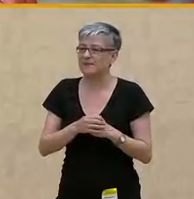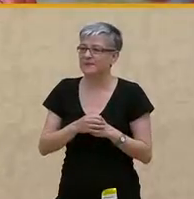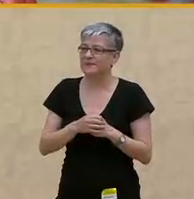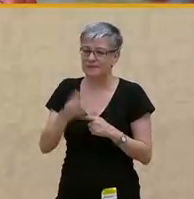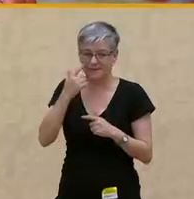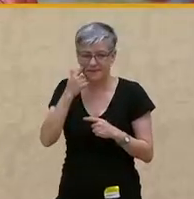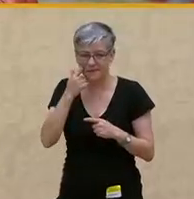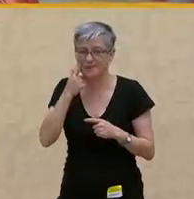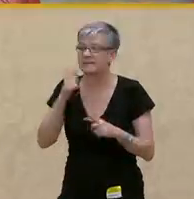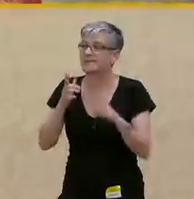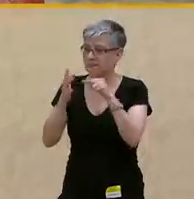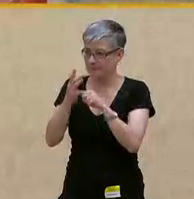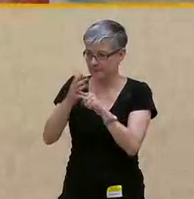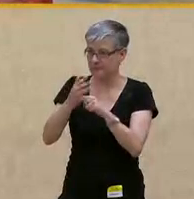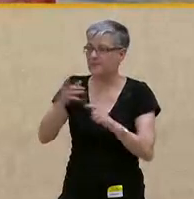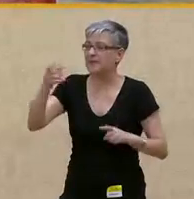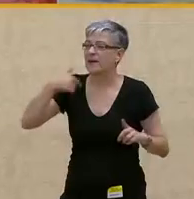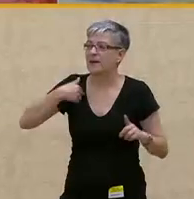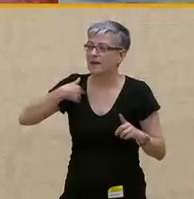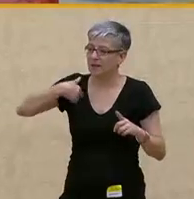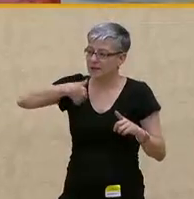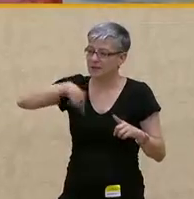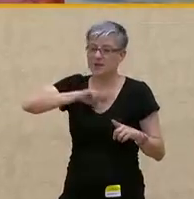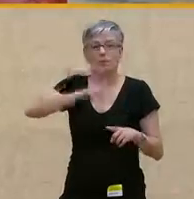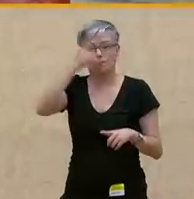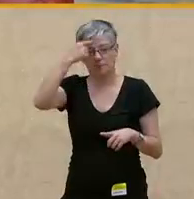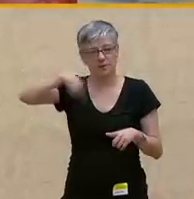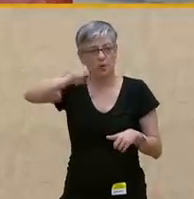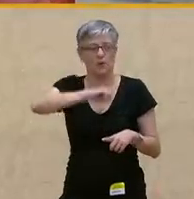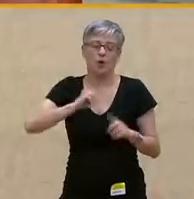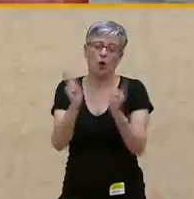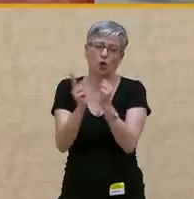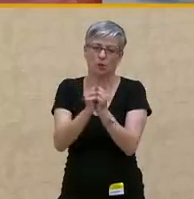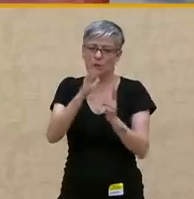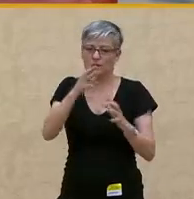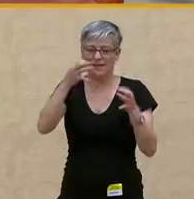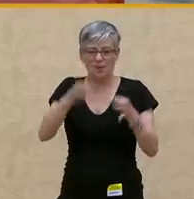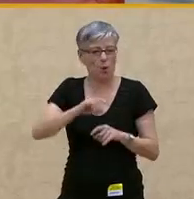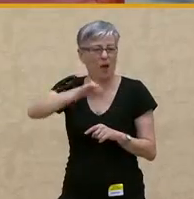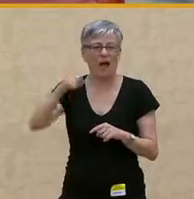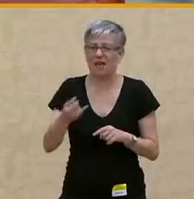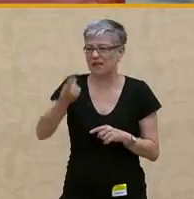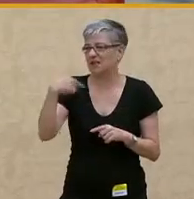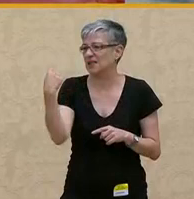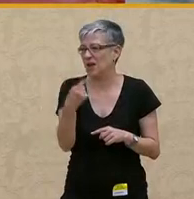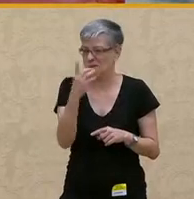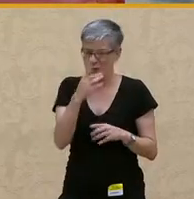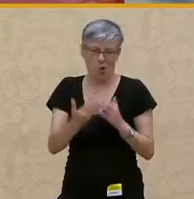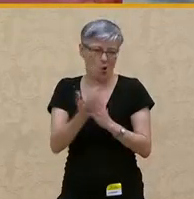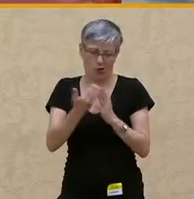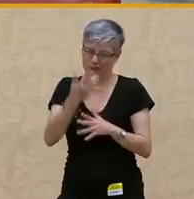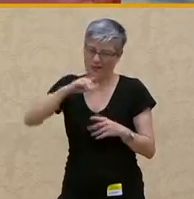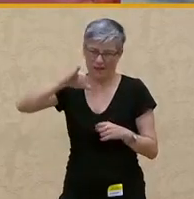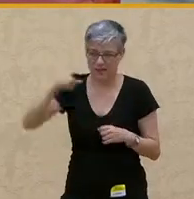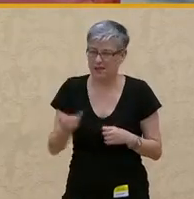Buenas tardes. Seré breve porque estaréis todas muy cansadas también de la jornada. Un placer